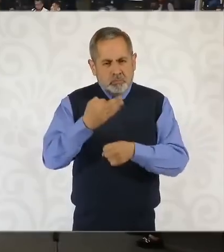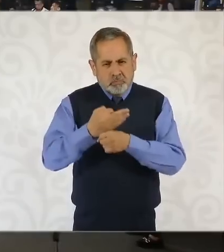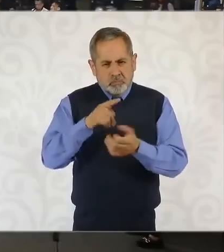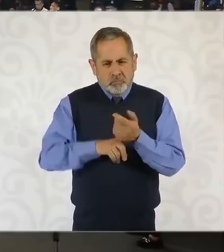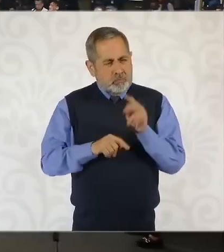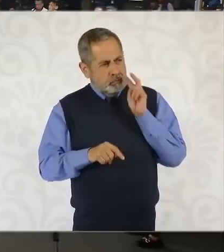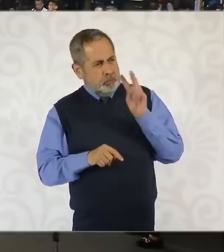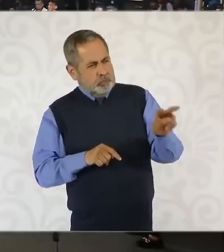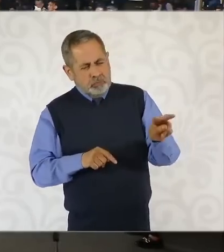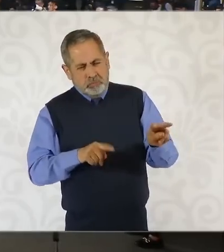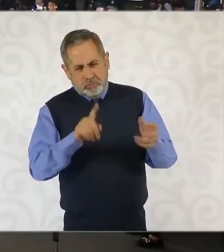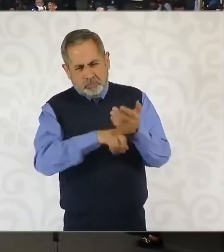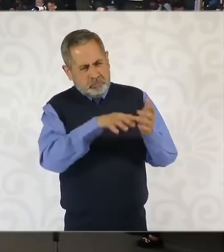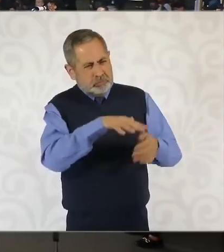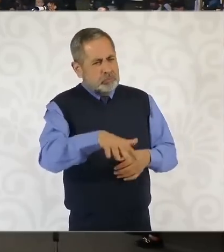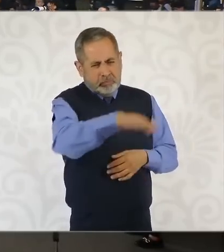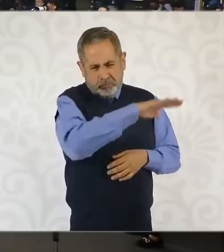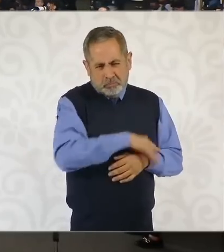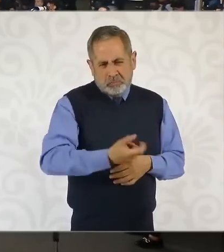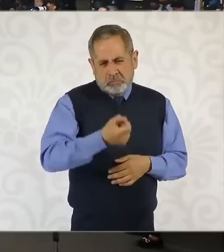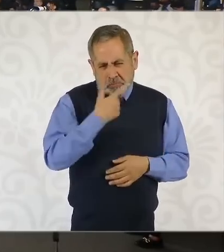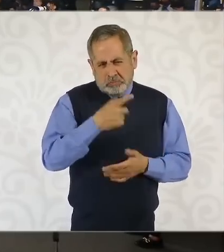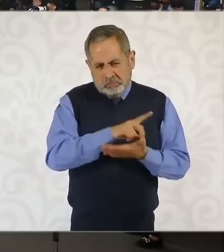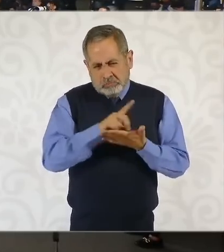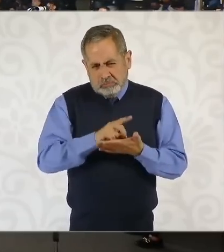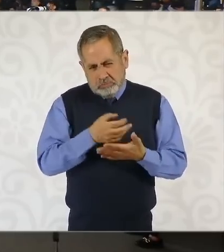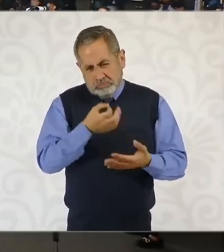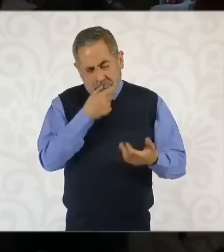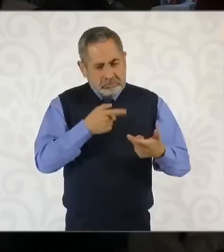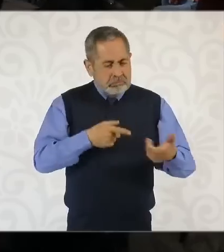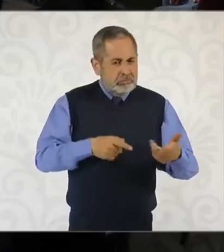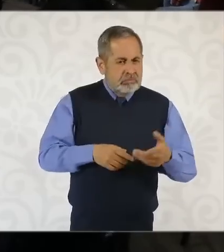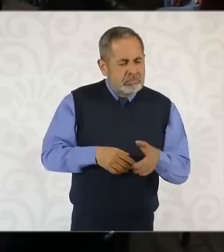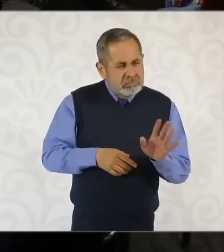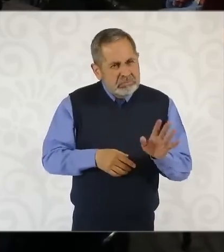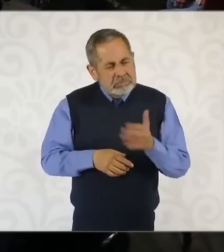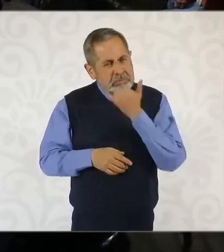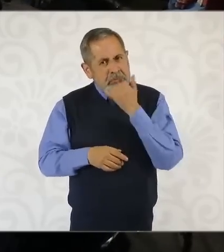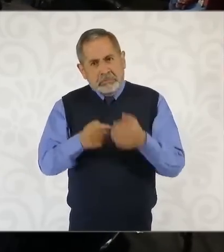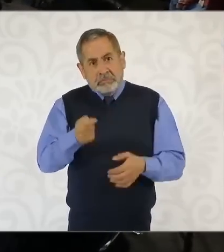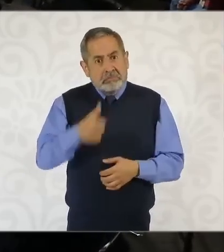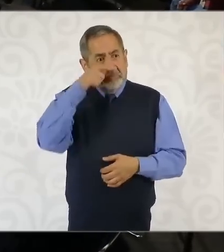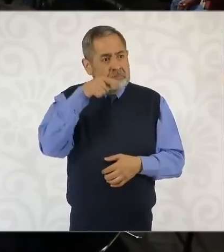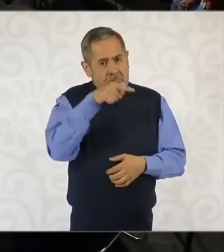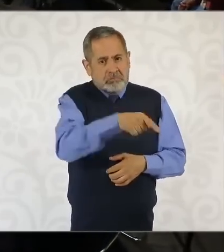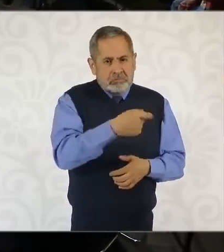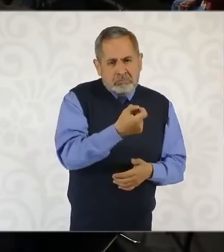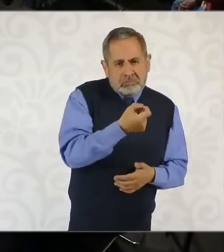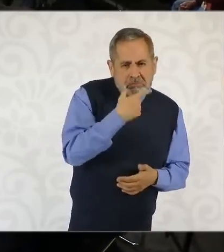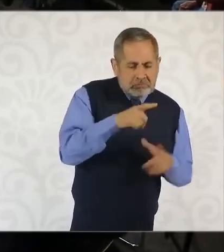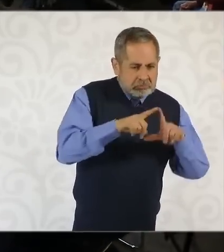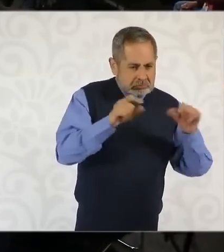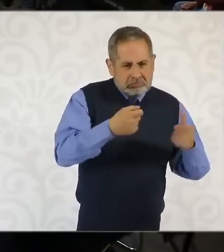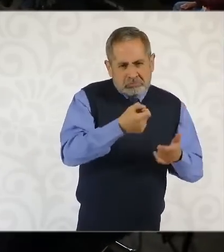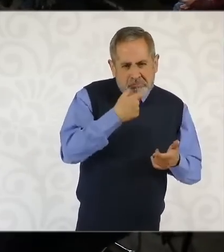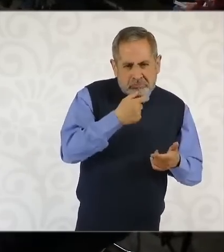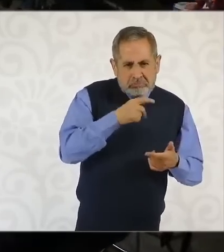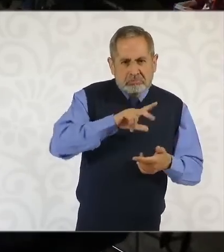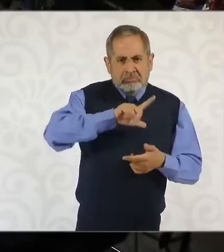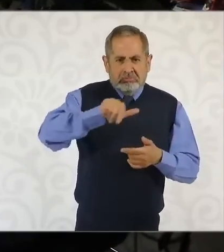esta situación de drogadicción Primero consumieron este medicamento tú pues a ver No necesariamente